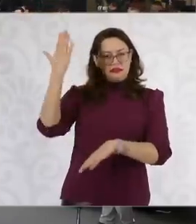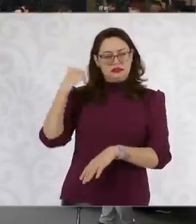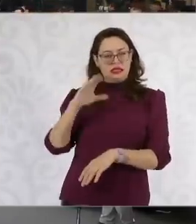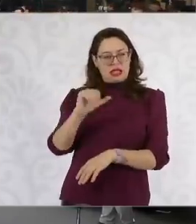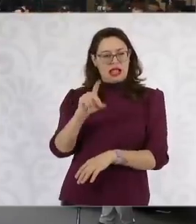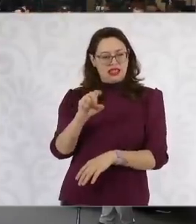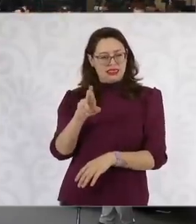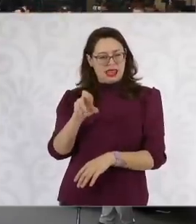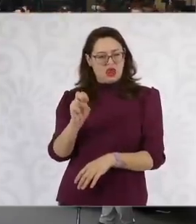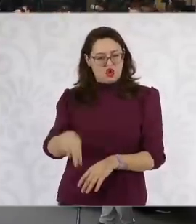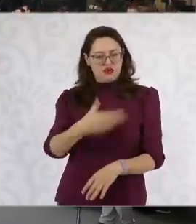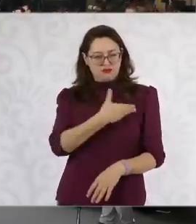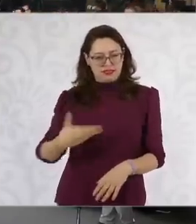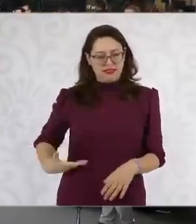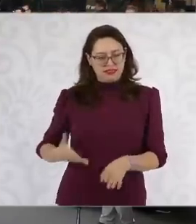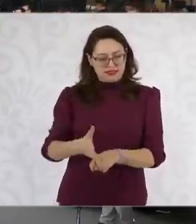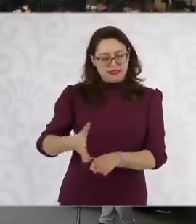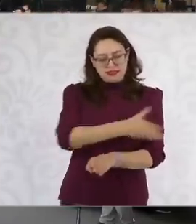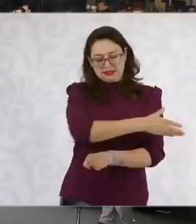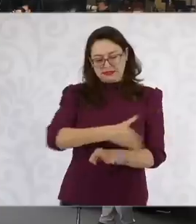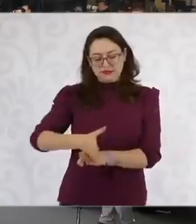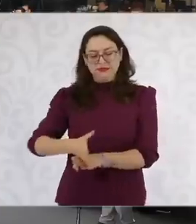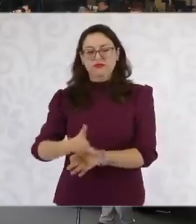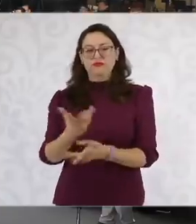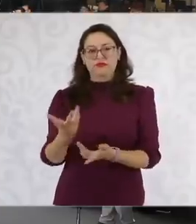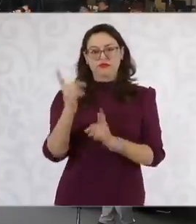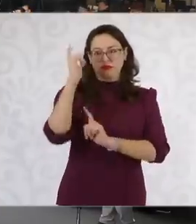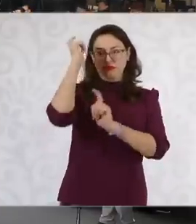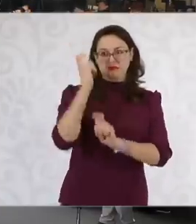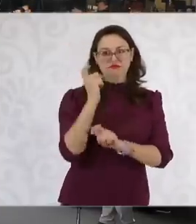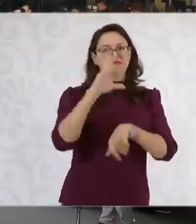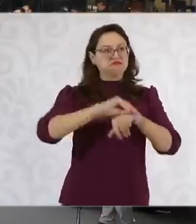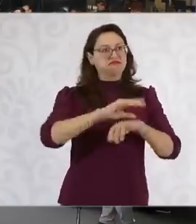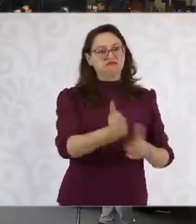la secretaria de gobernación había mencionado que había tres carpetas de investigación por el